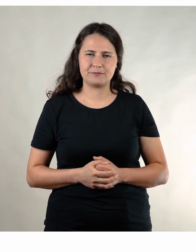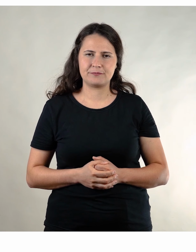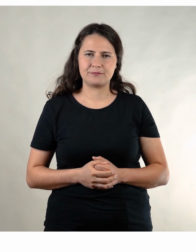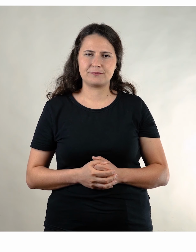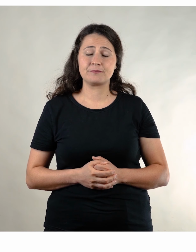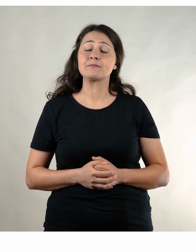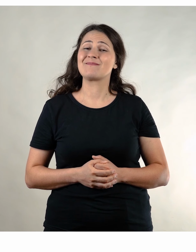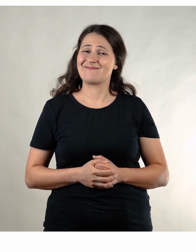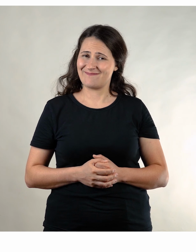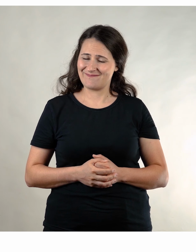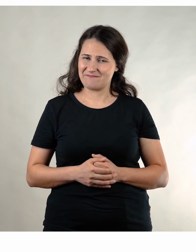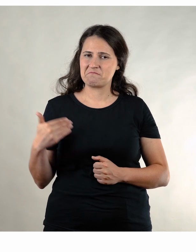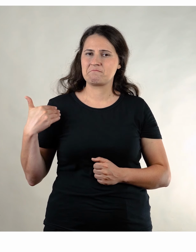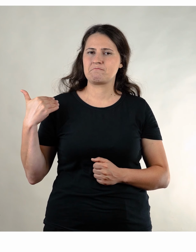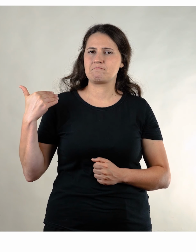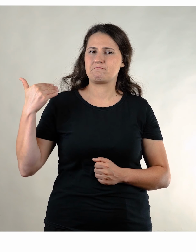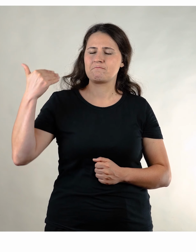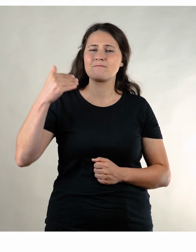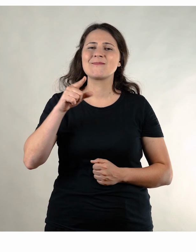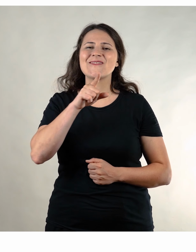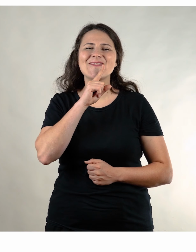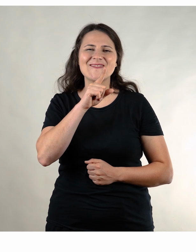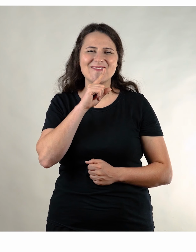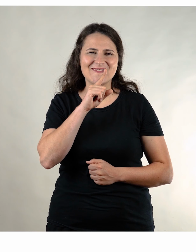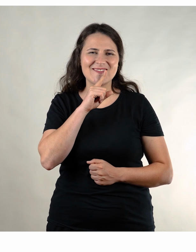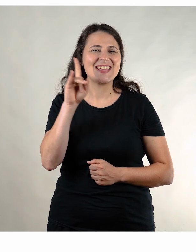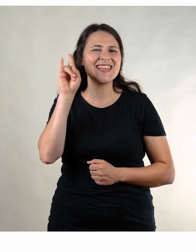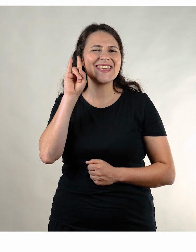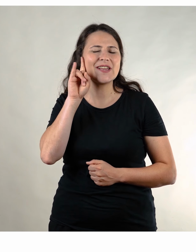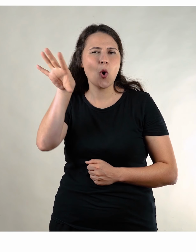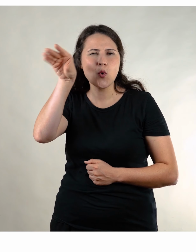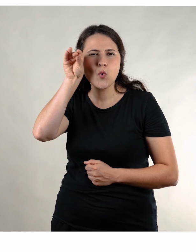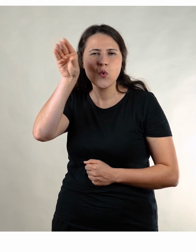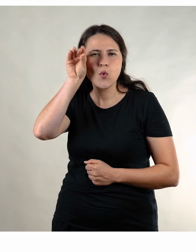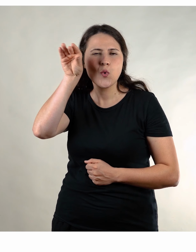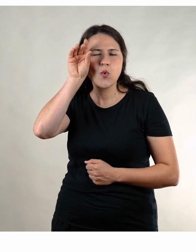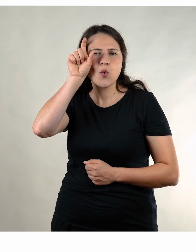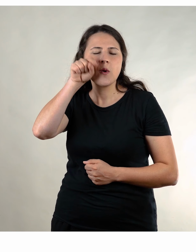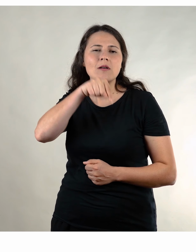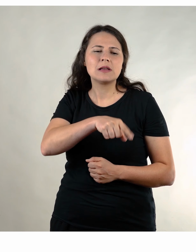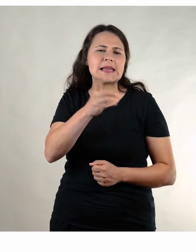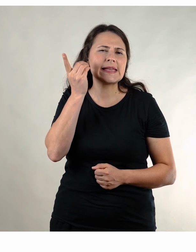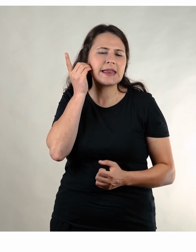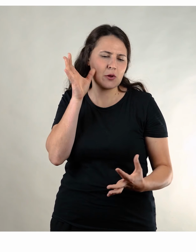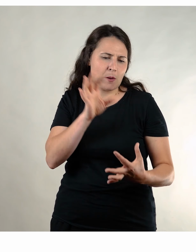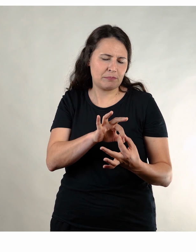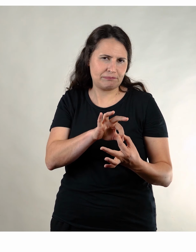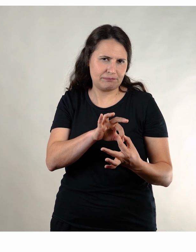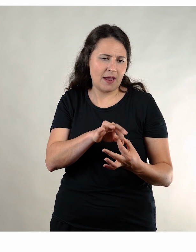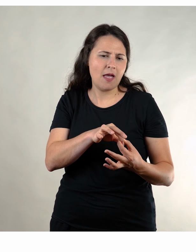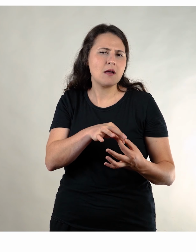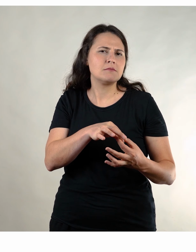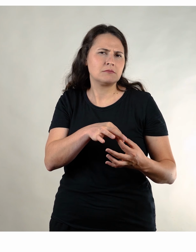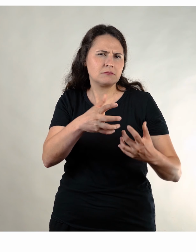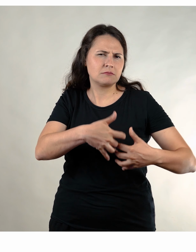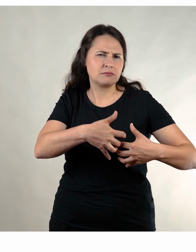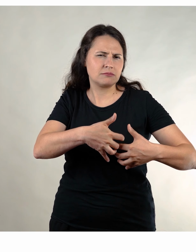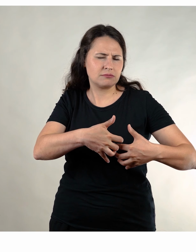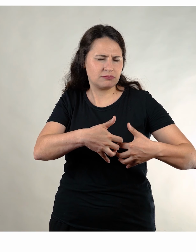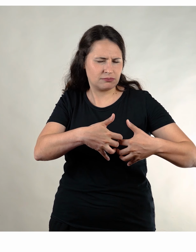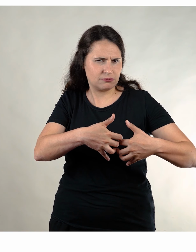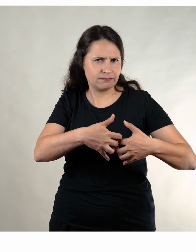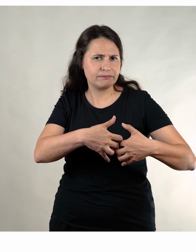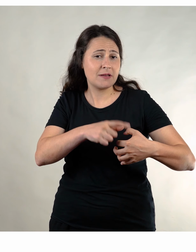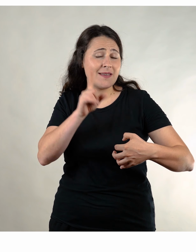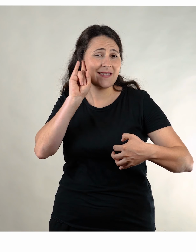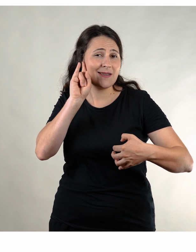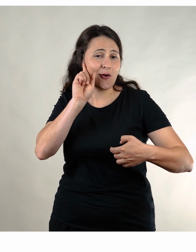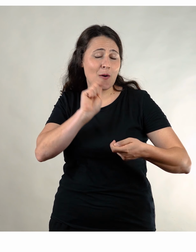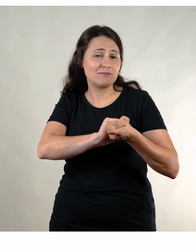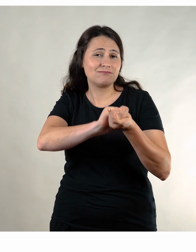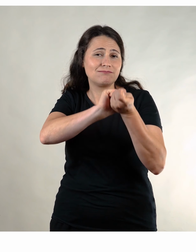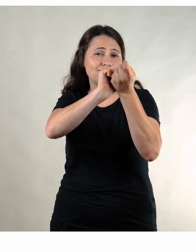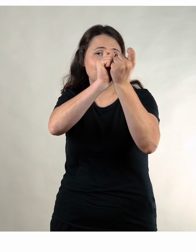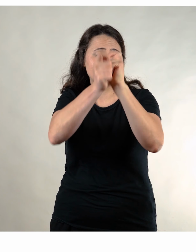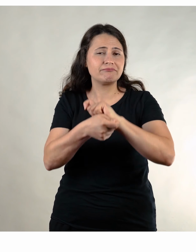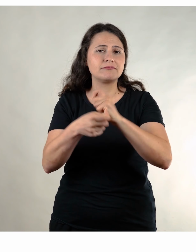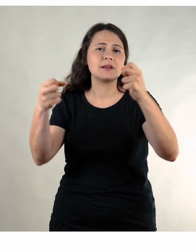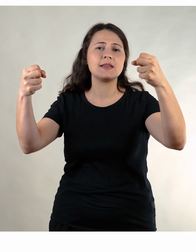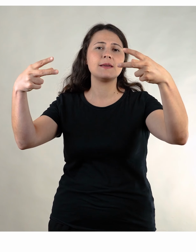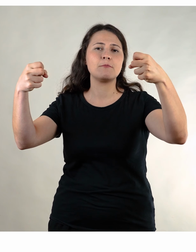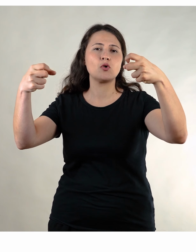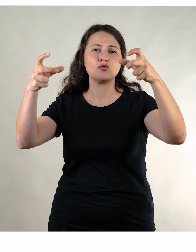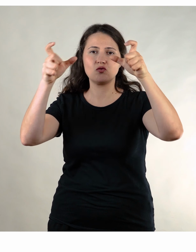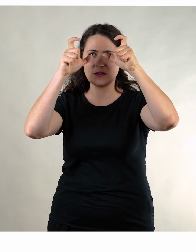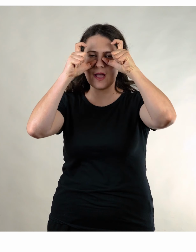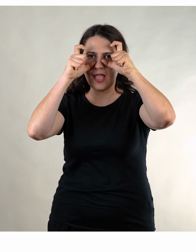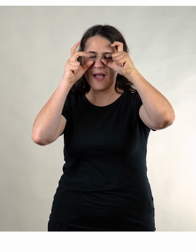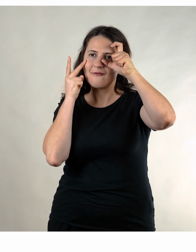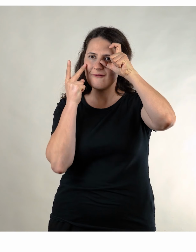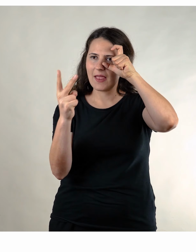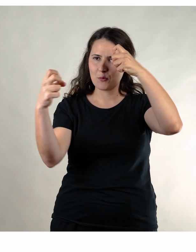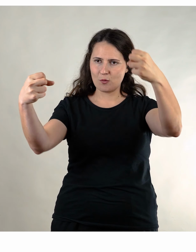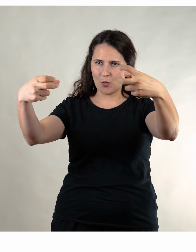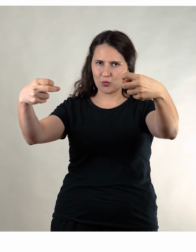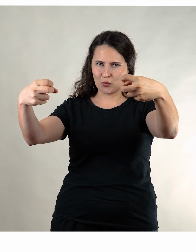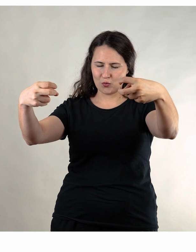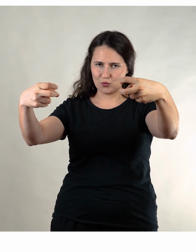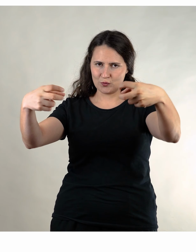Στη συνέχεια γίνεται επεξεργασία του ήχου από το τηλέφωνο και ο ήχος μετατρέπεται σε συγχρονισμένους υπότιτλους.